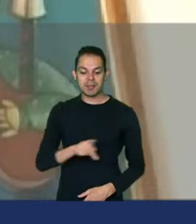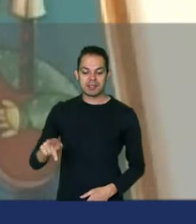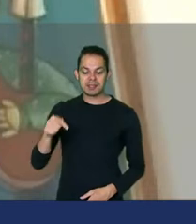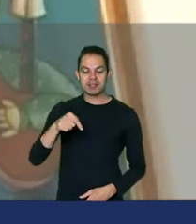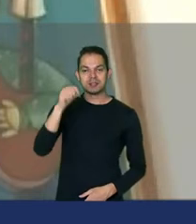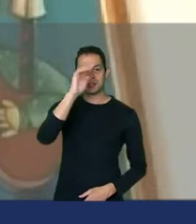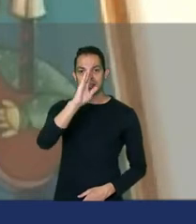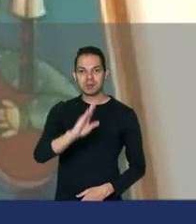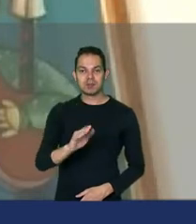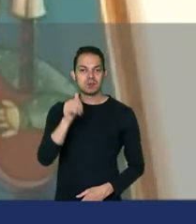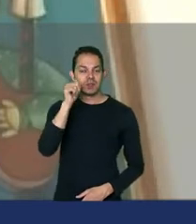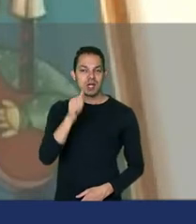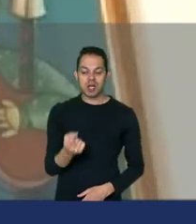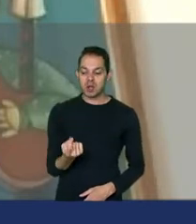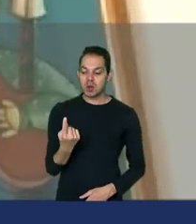PRESIDENTE DO BRASIL, ELEITA DEMOCRATICAMENTE